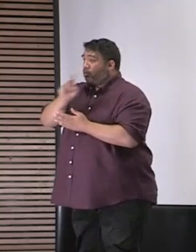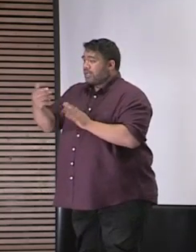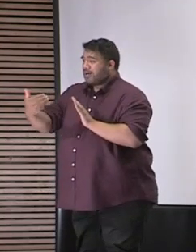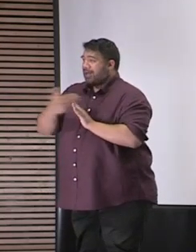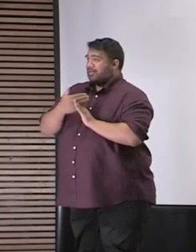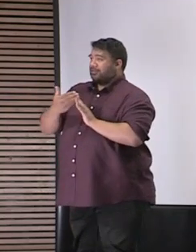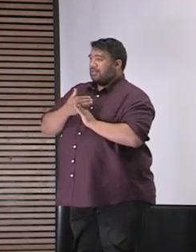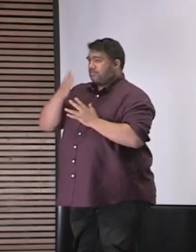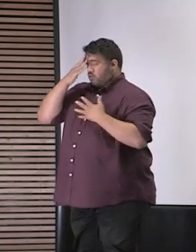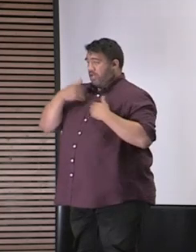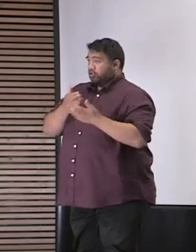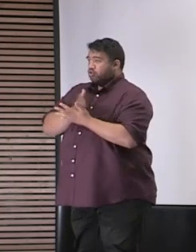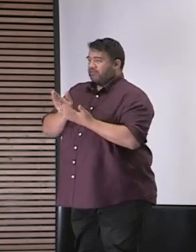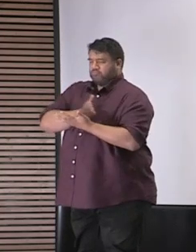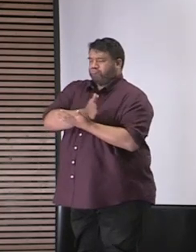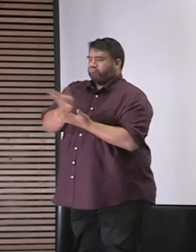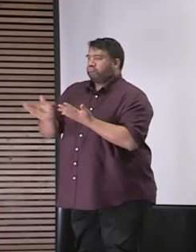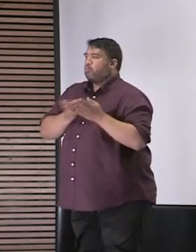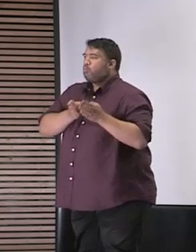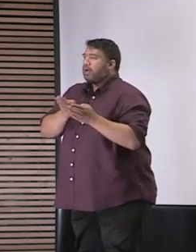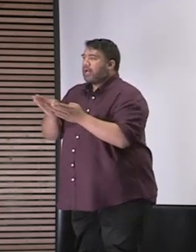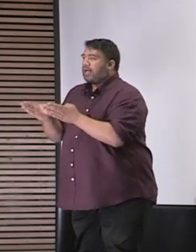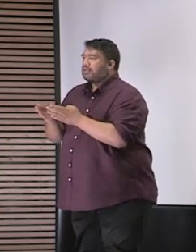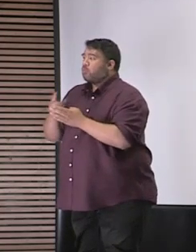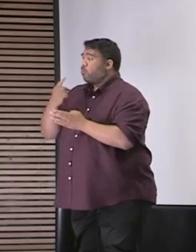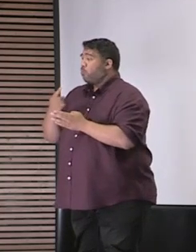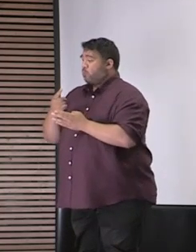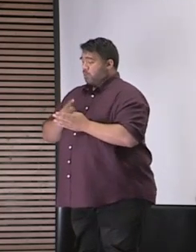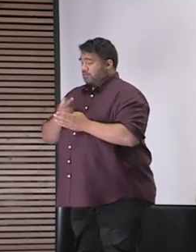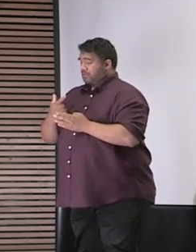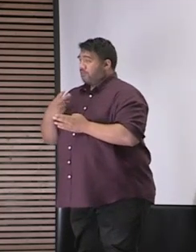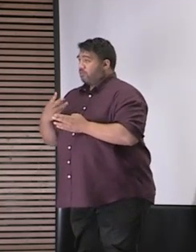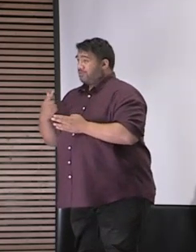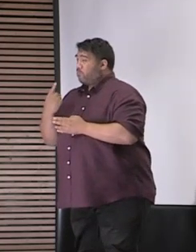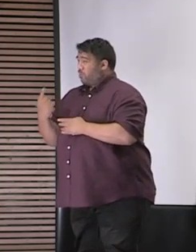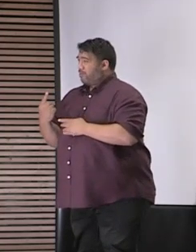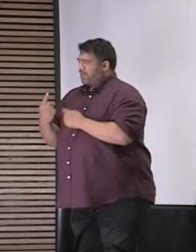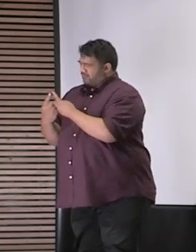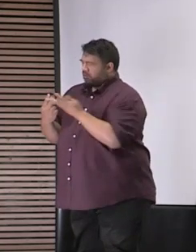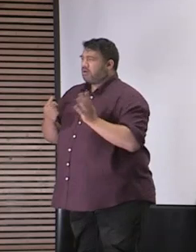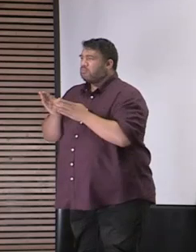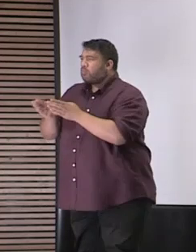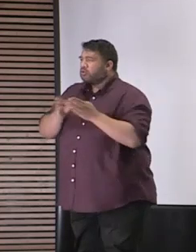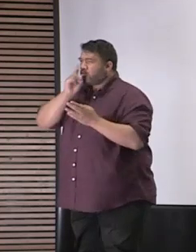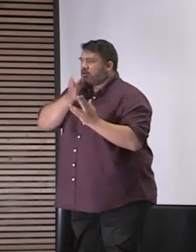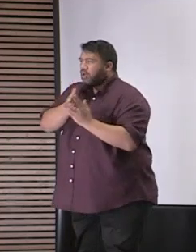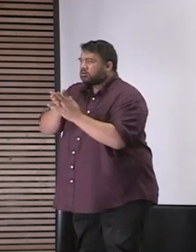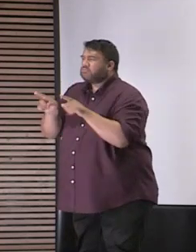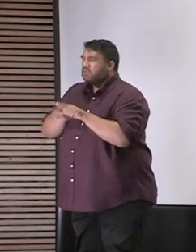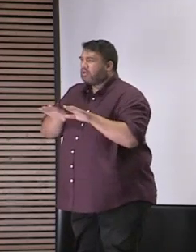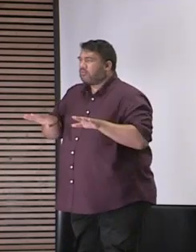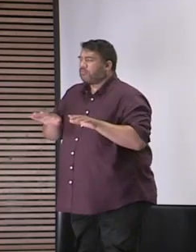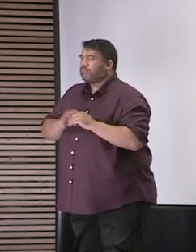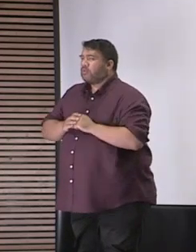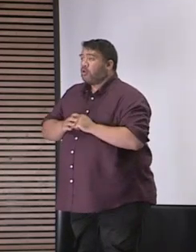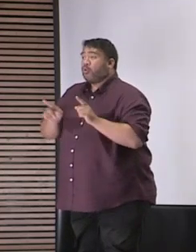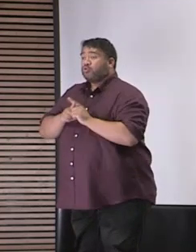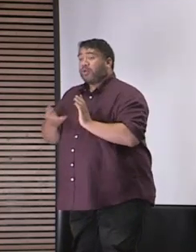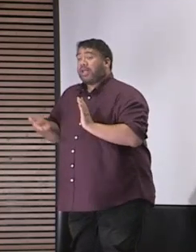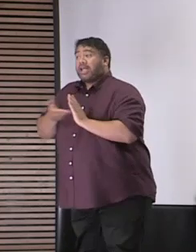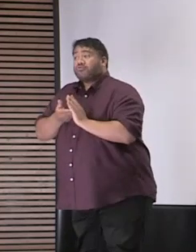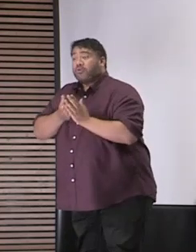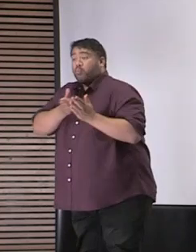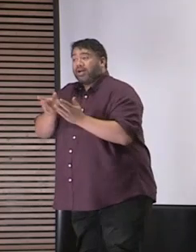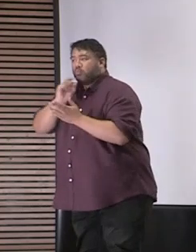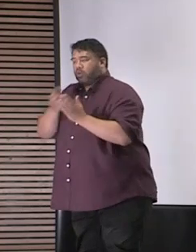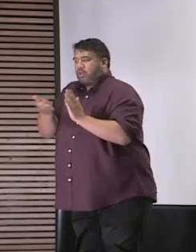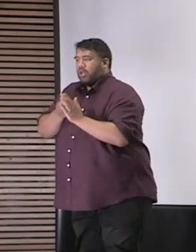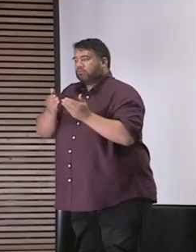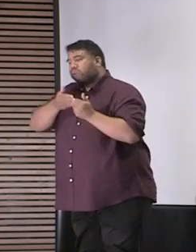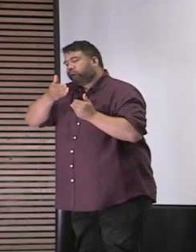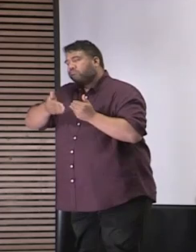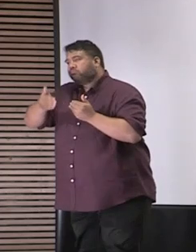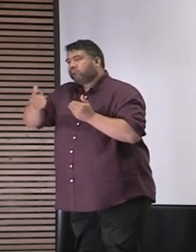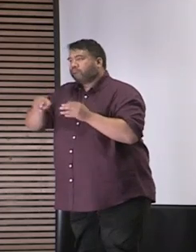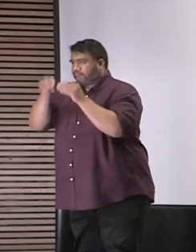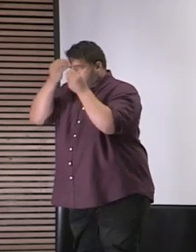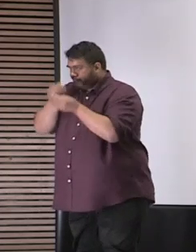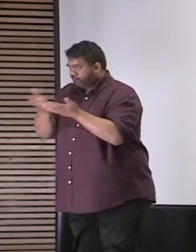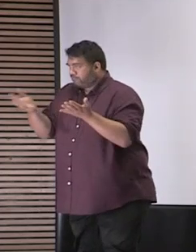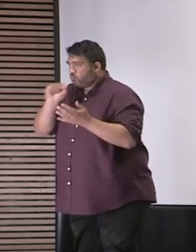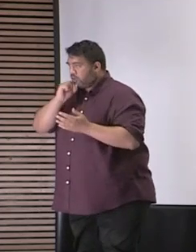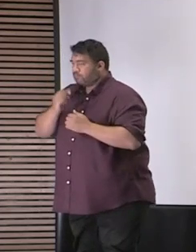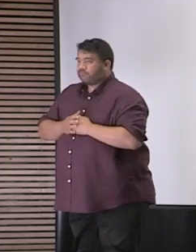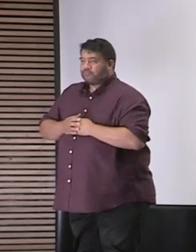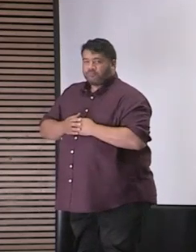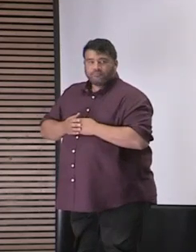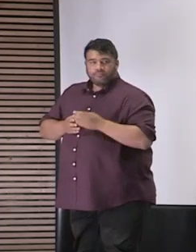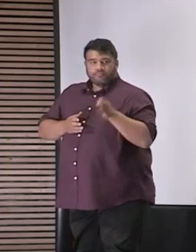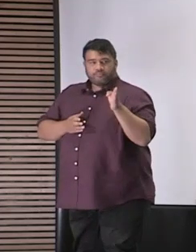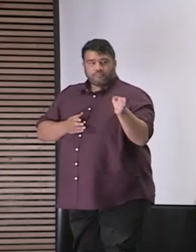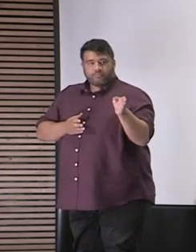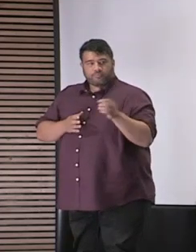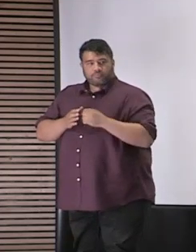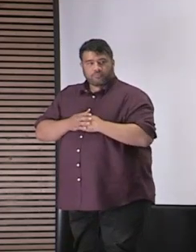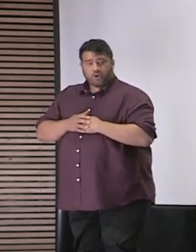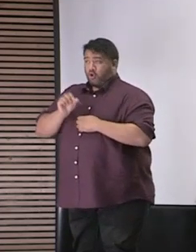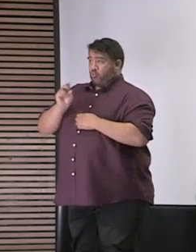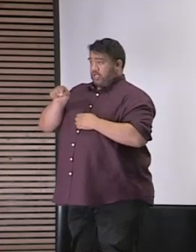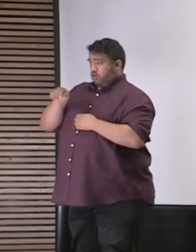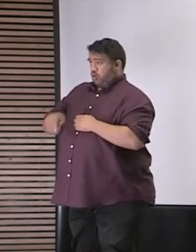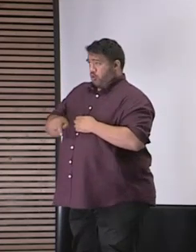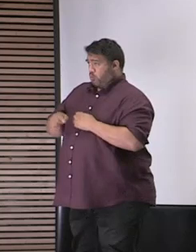manera. ASHLEY BLOOMEFIELD: Para